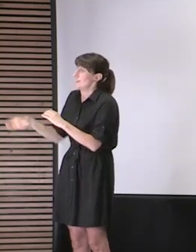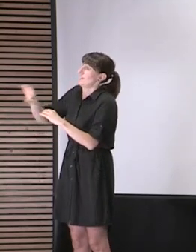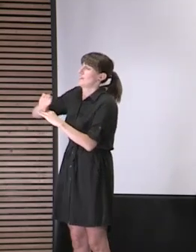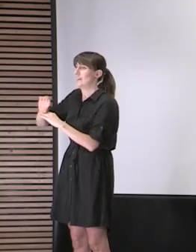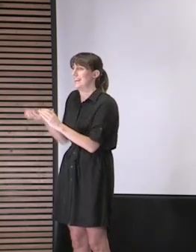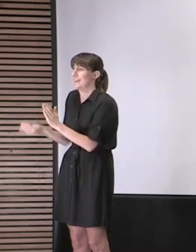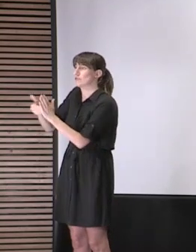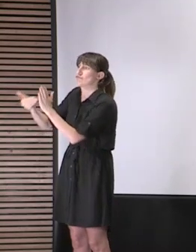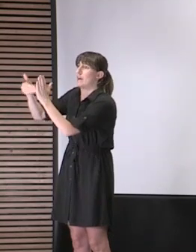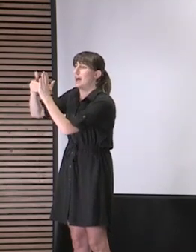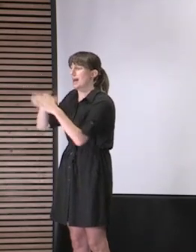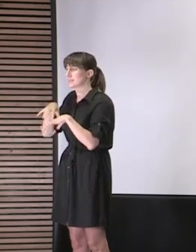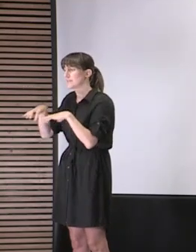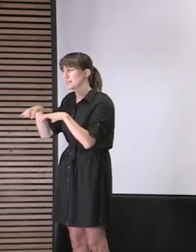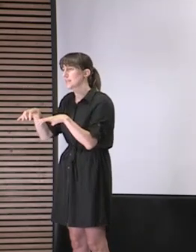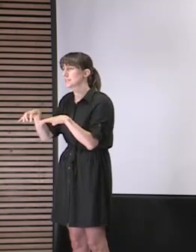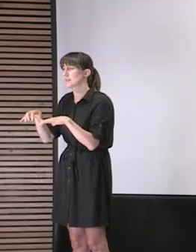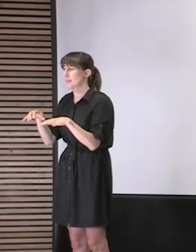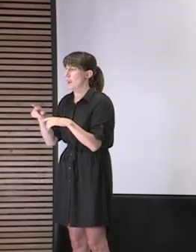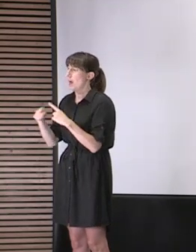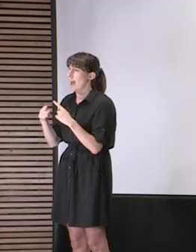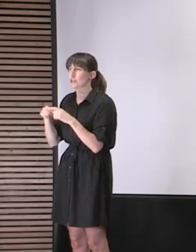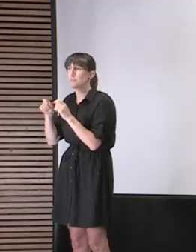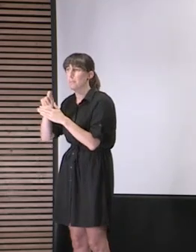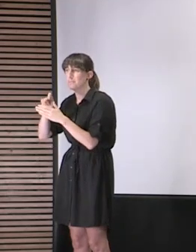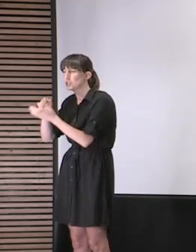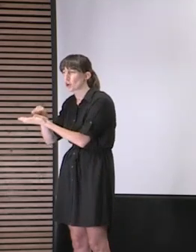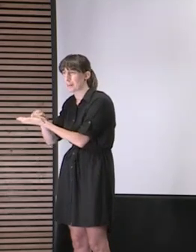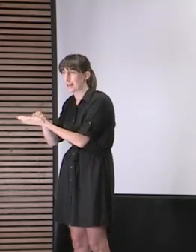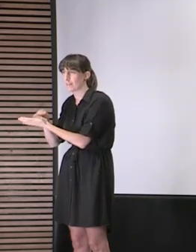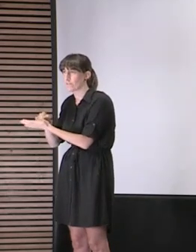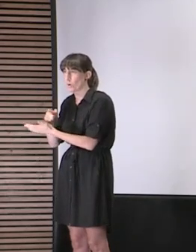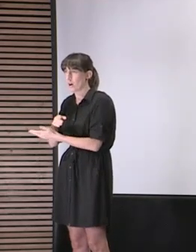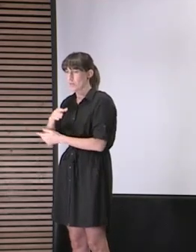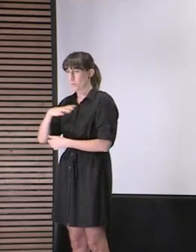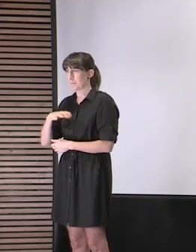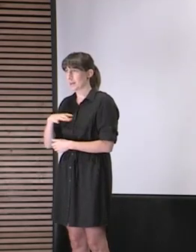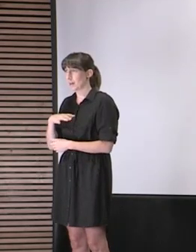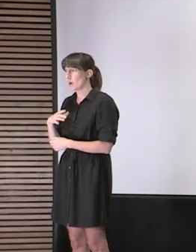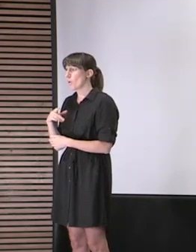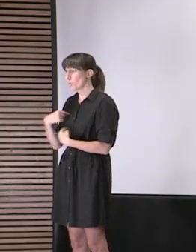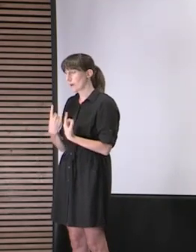Lo que puedo decir es que estamos viendo a todas nuestras fuerzas laborales, incluidas las fuerzas de trabajo de atención primaria, como nuestras parteras, para ver qué está sucediendo en términos de los